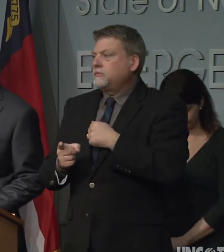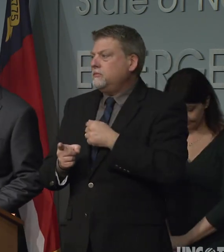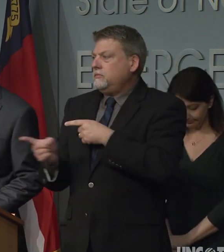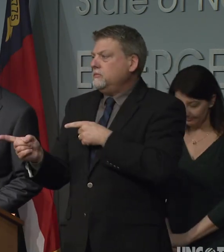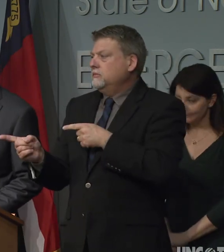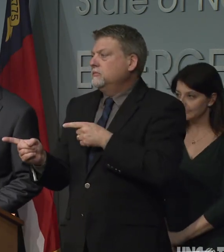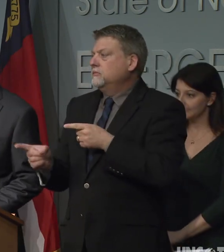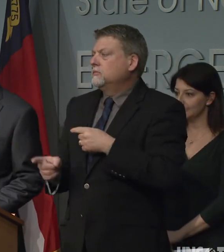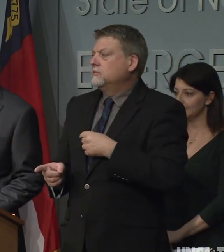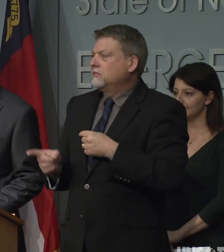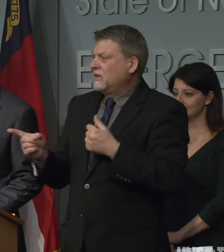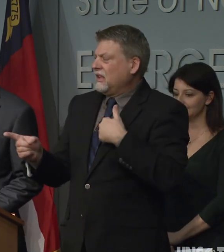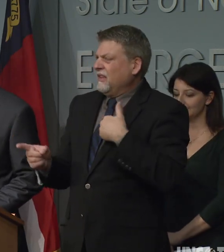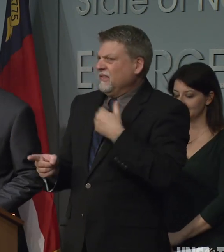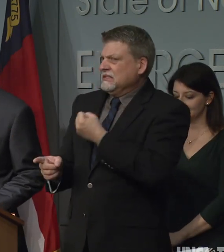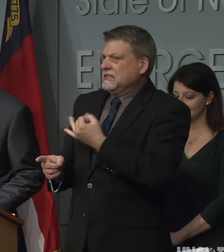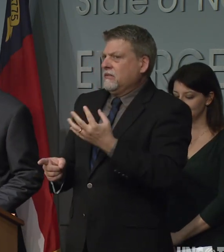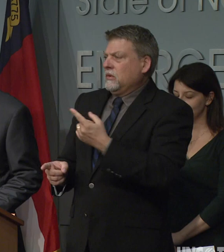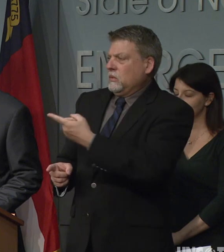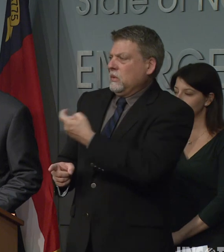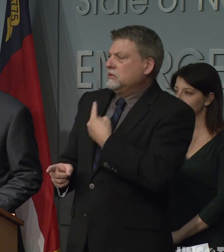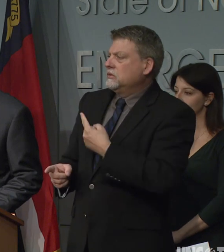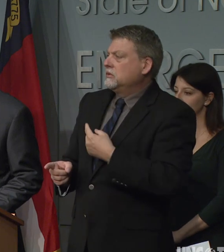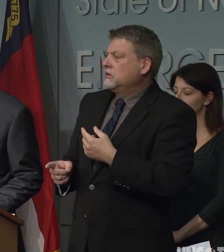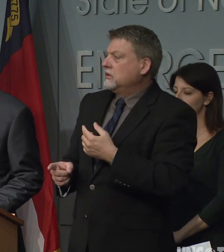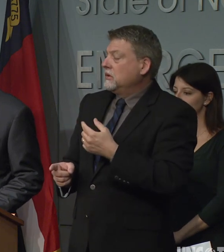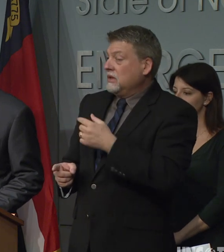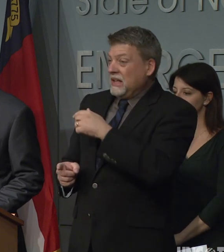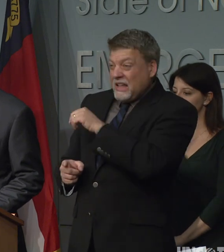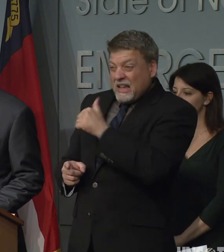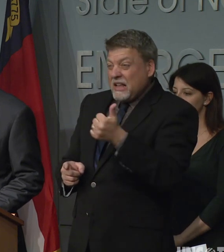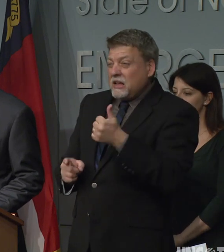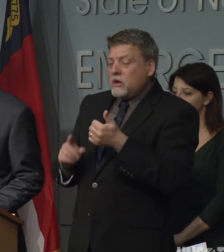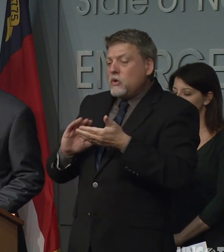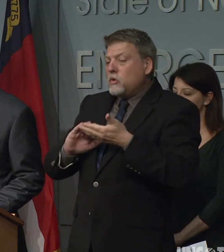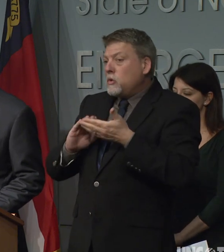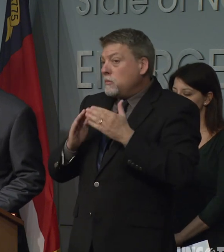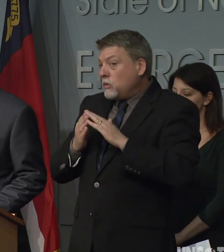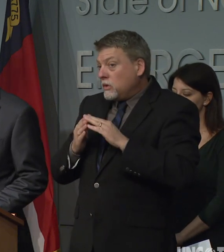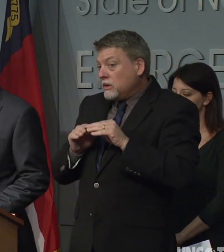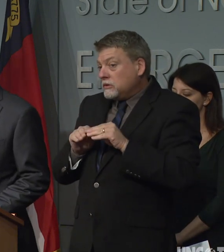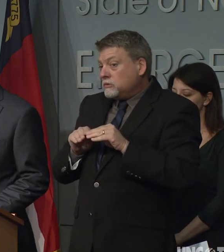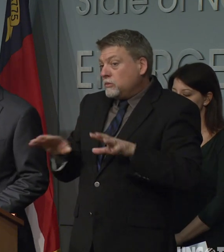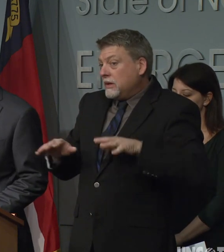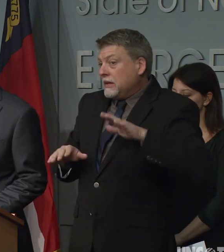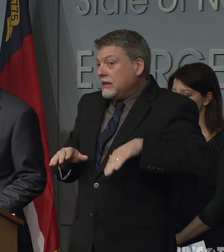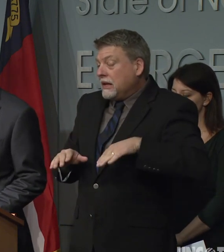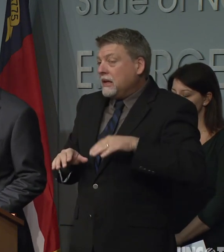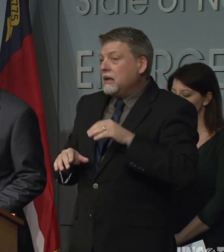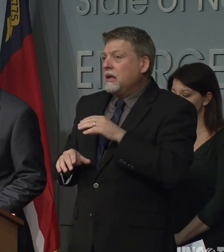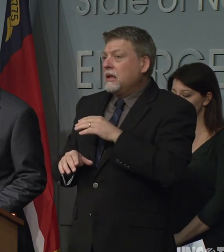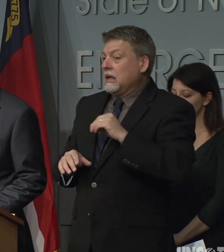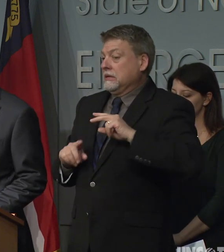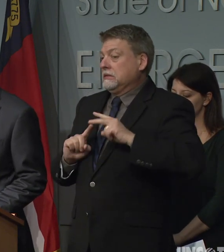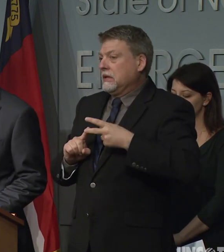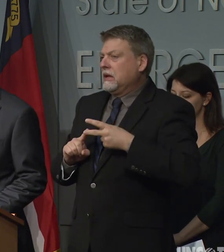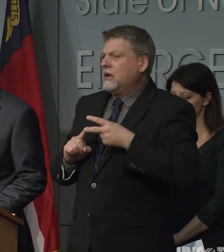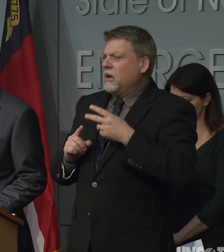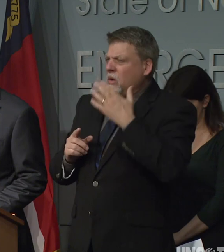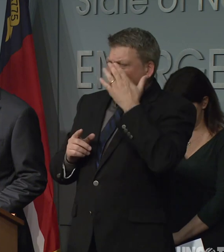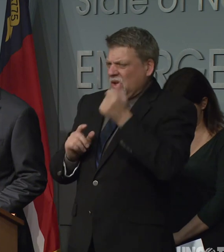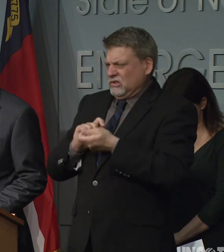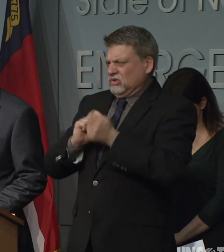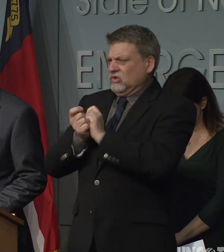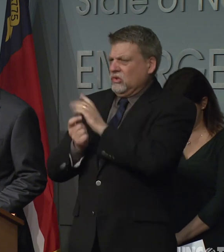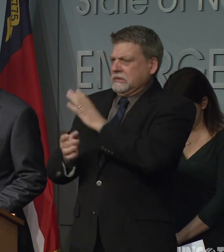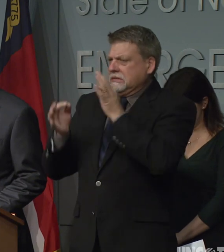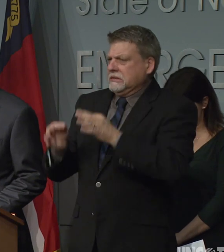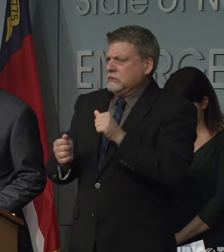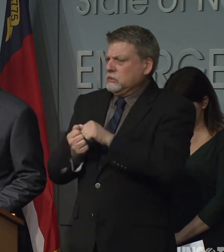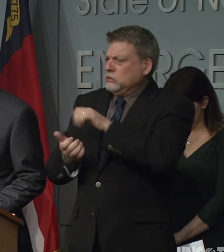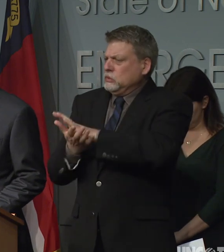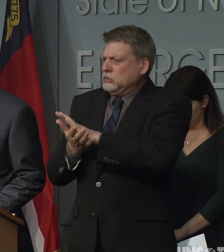Aquí es to tú tenías una pregunta, y ni la la número dos es qué es lo que cambio en las escuelas